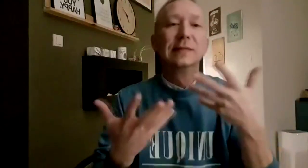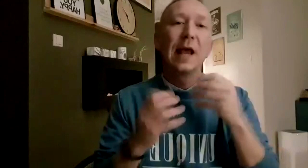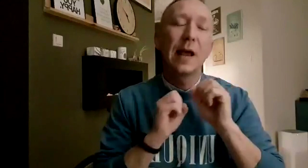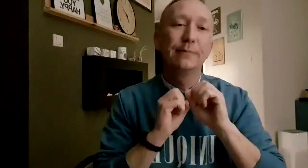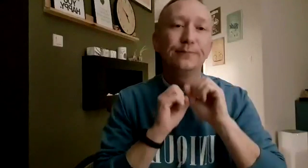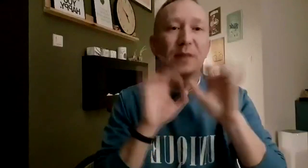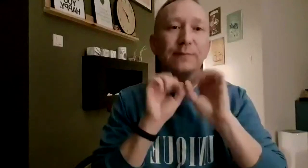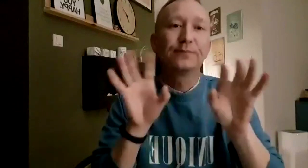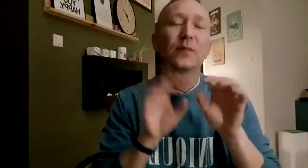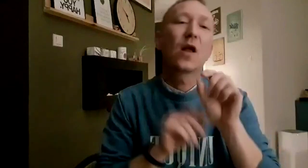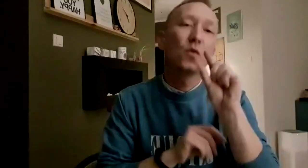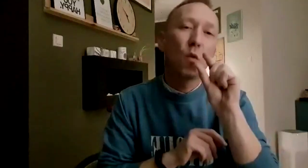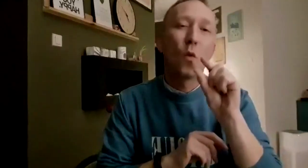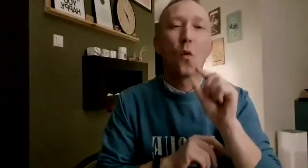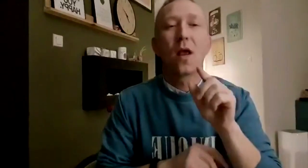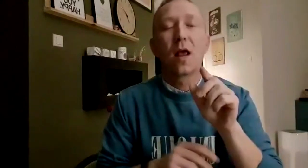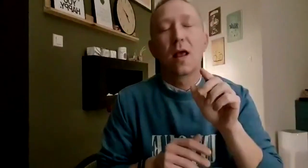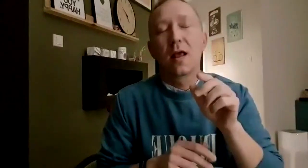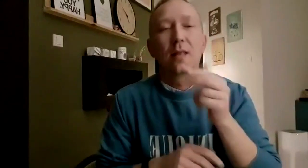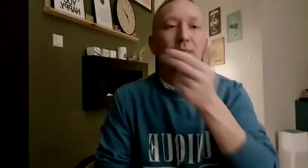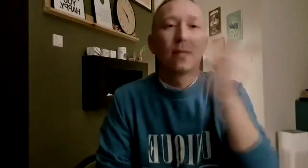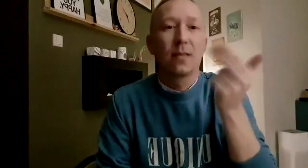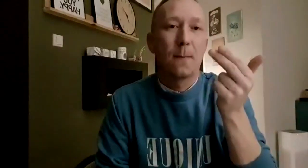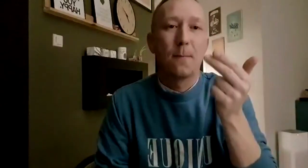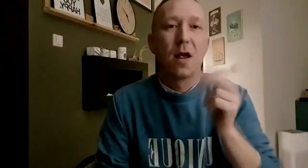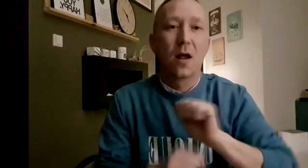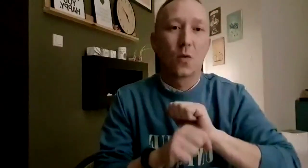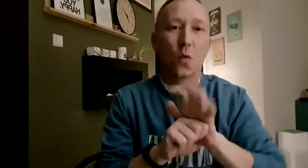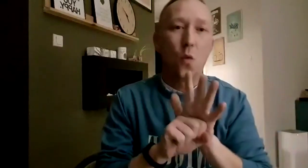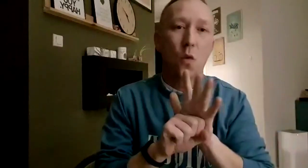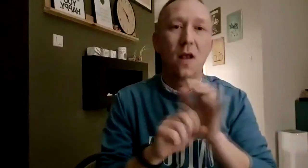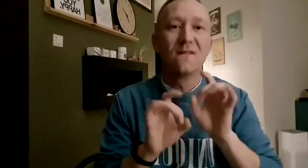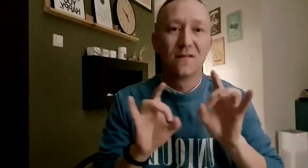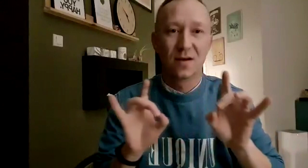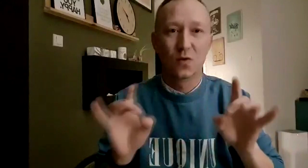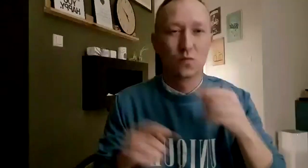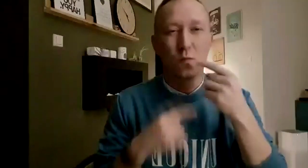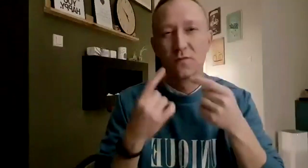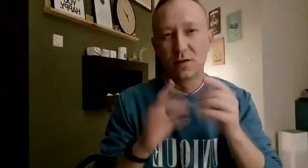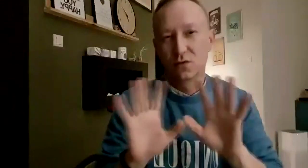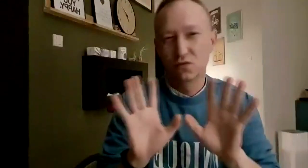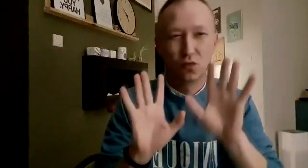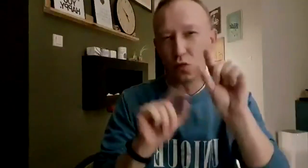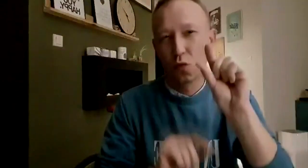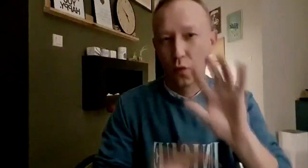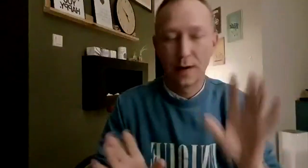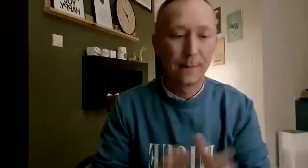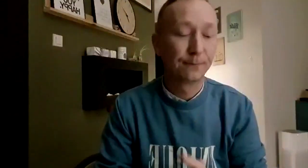Chcę opowiedzieć trochę na temat koronawirusa, ale tylko trochę....